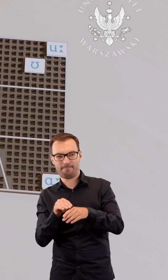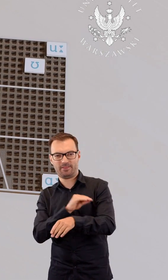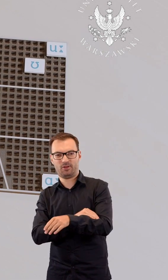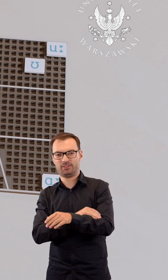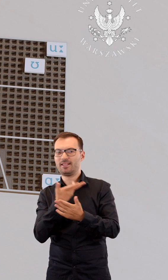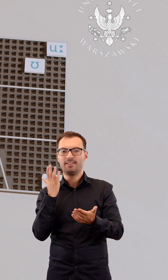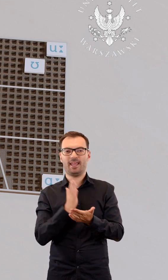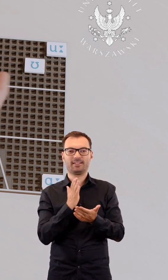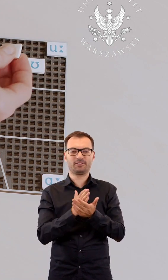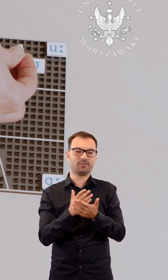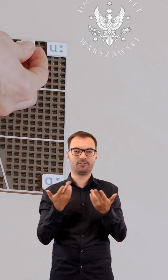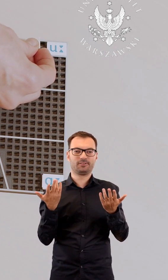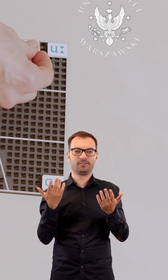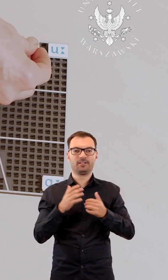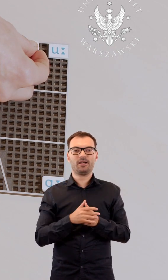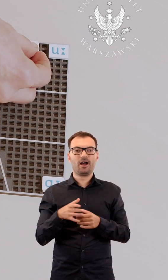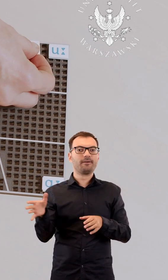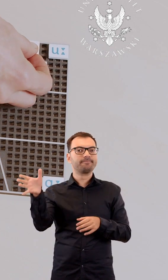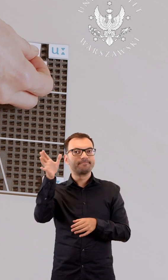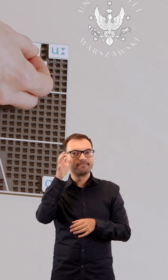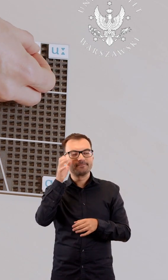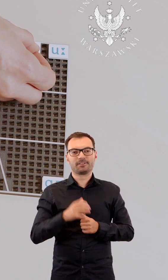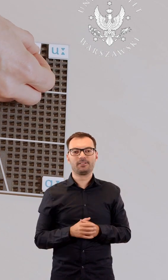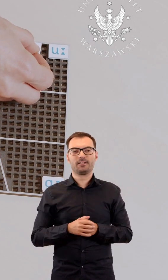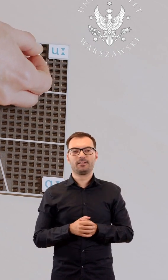w trochę inny sposób niż tylko poprzez na przykład zmysł wzroku,